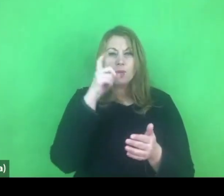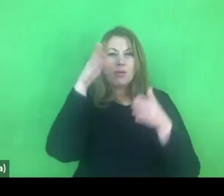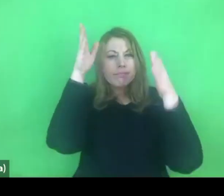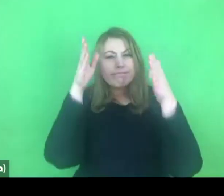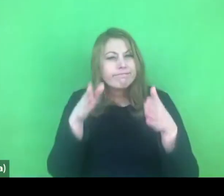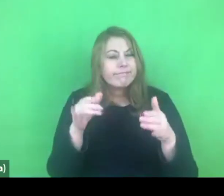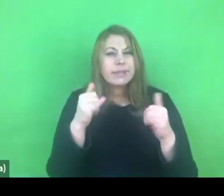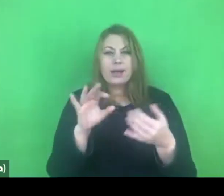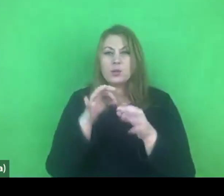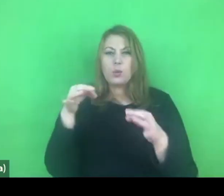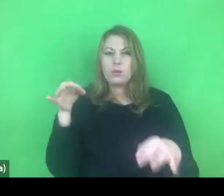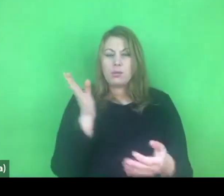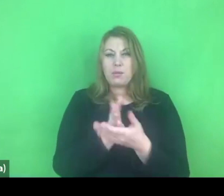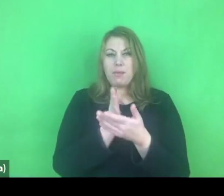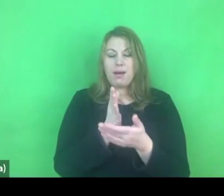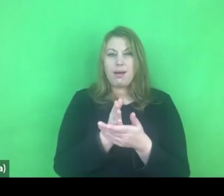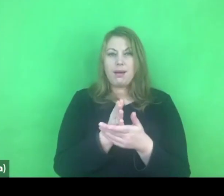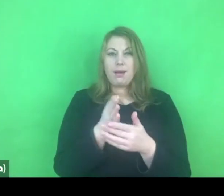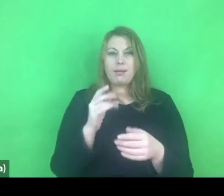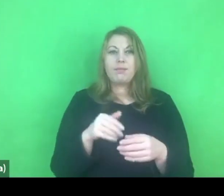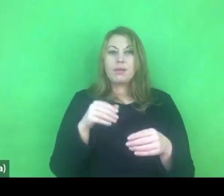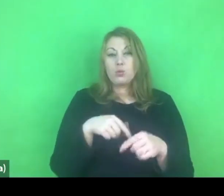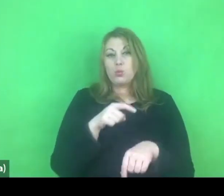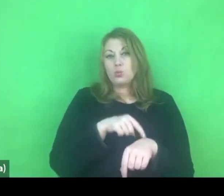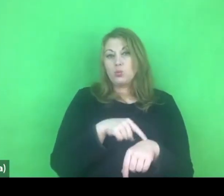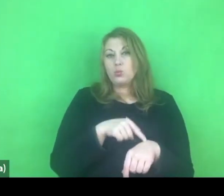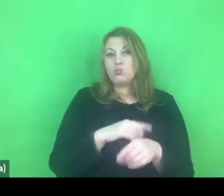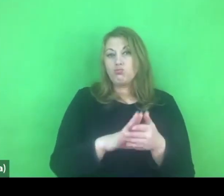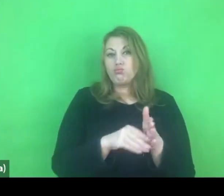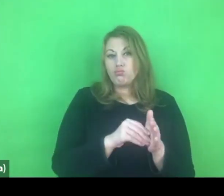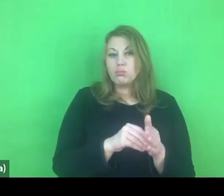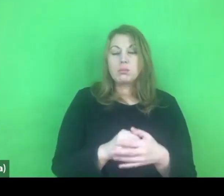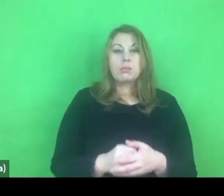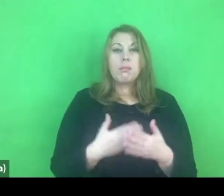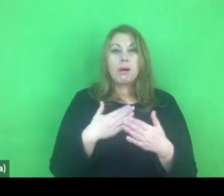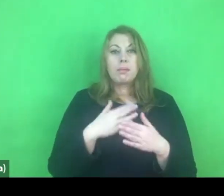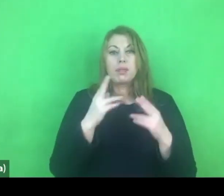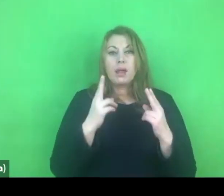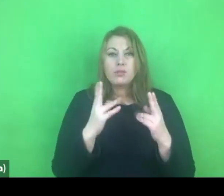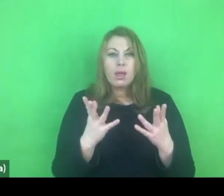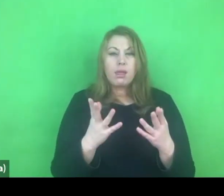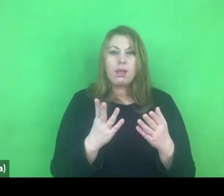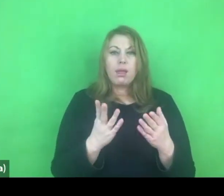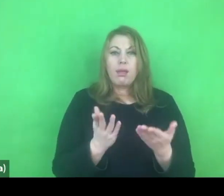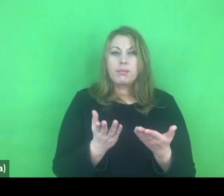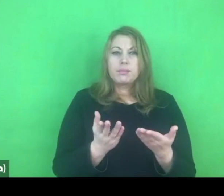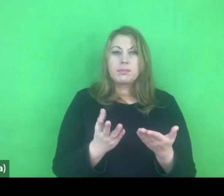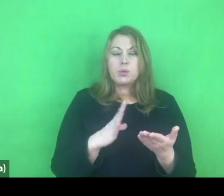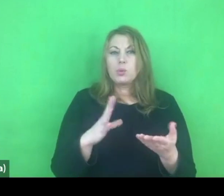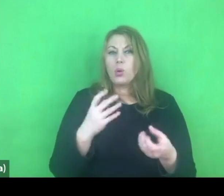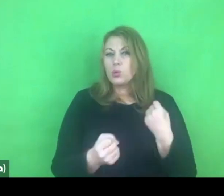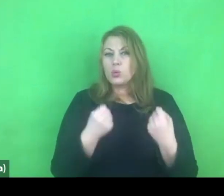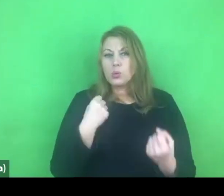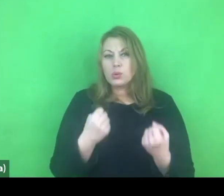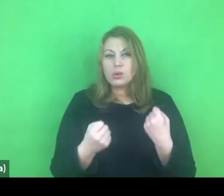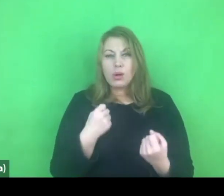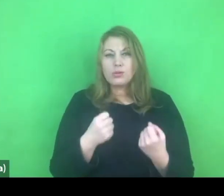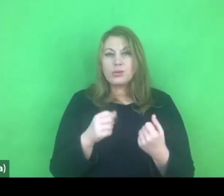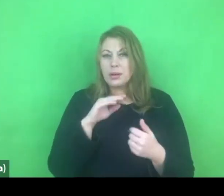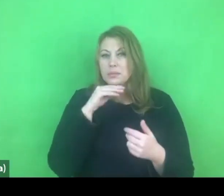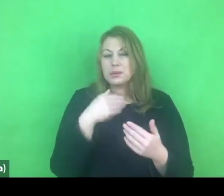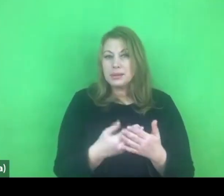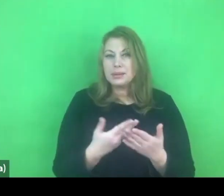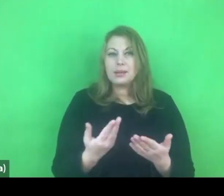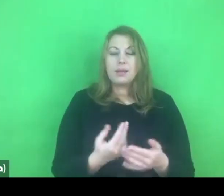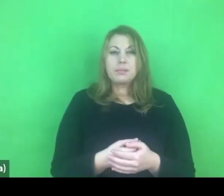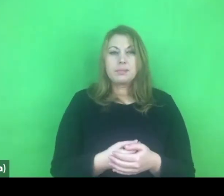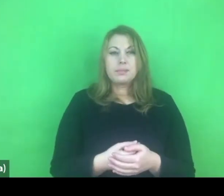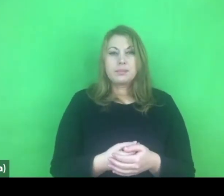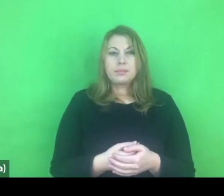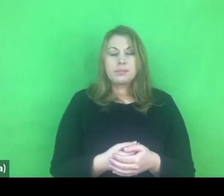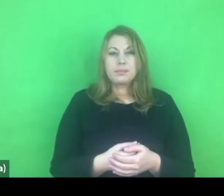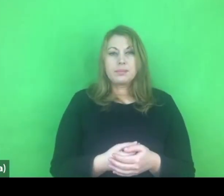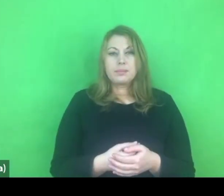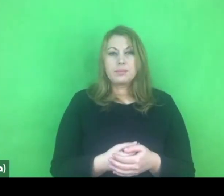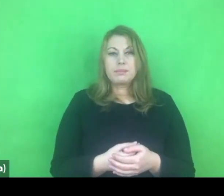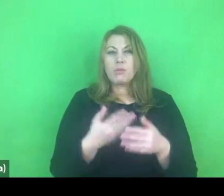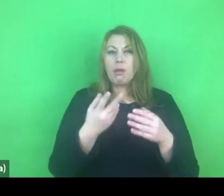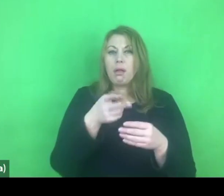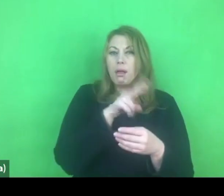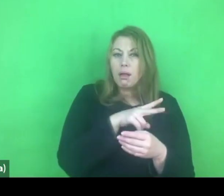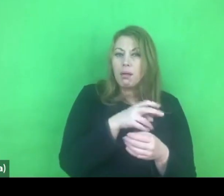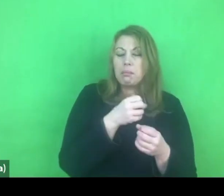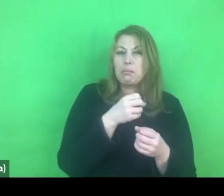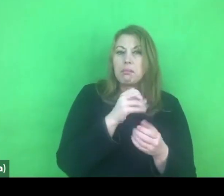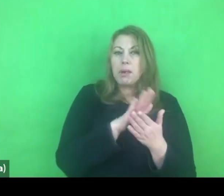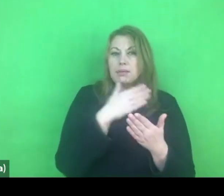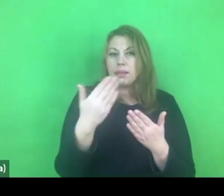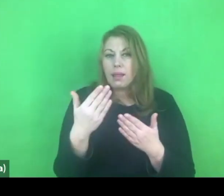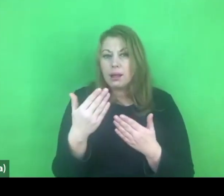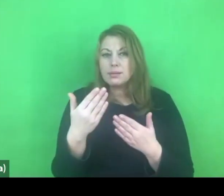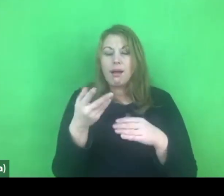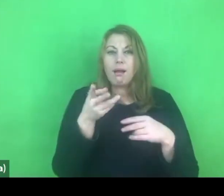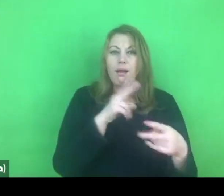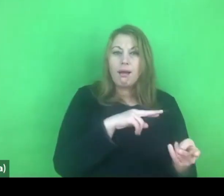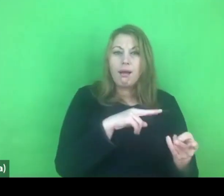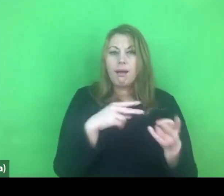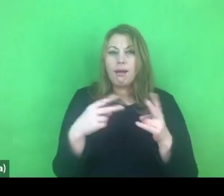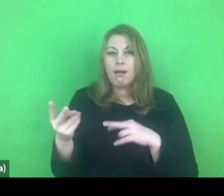Nasz czas dobiega końca. Mam nadzieję, że pomimo sporych trudności, bo muszę się przyznać, że to przełączanie w trakcie było dla mnie dużym utrudnieniem